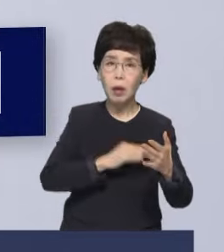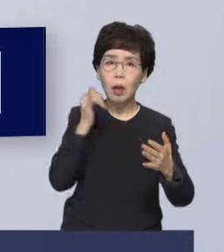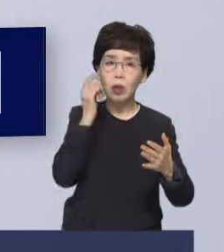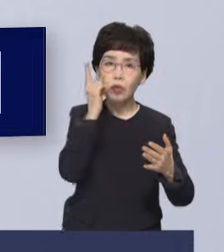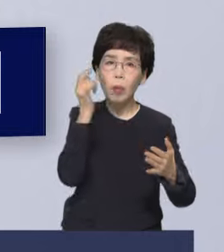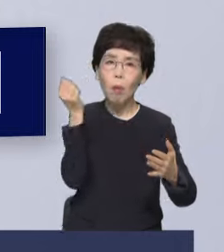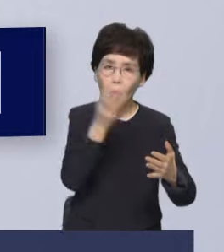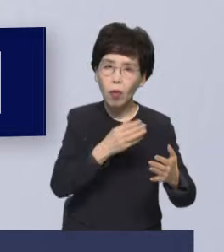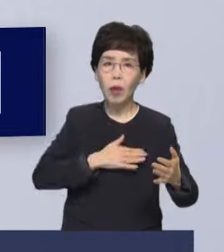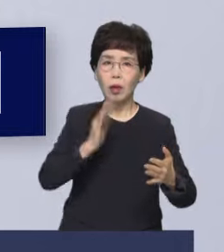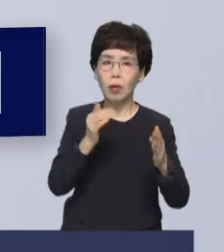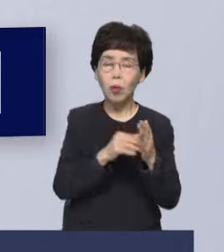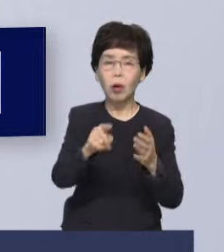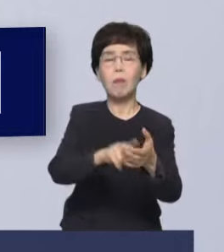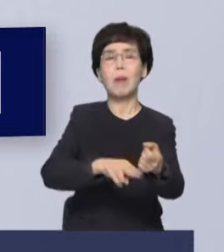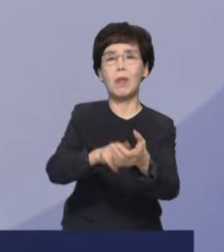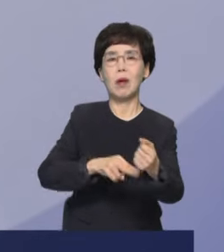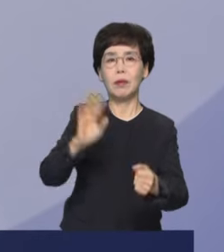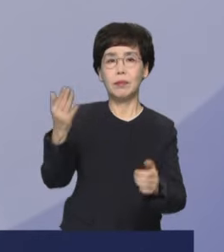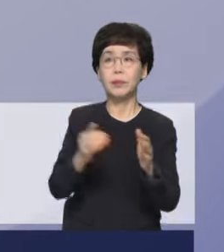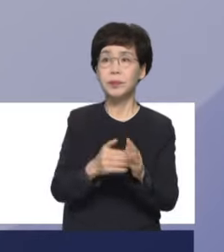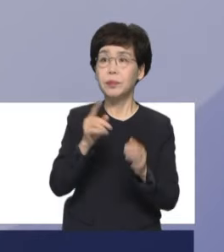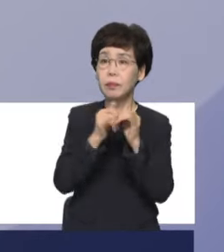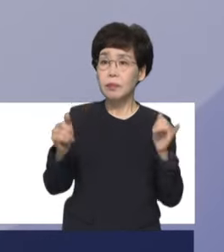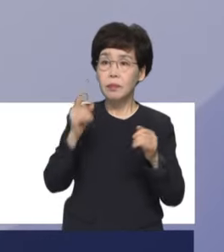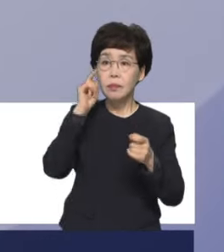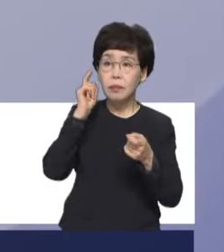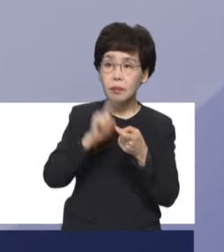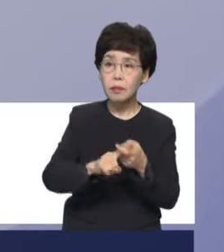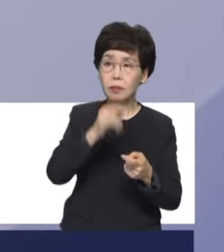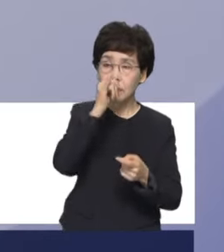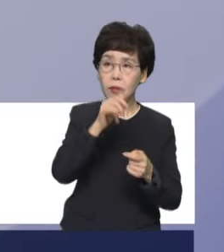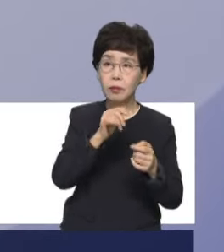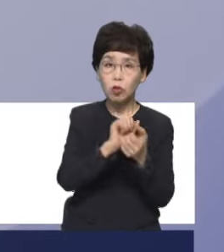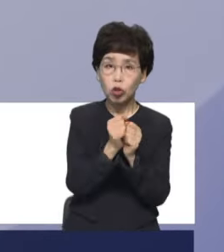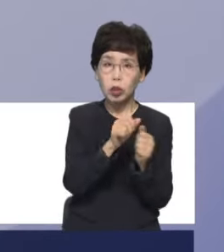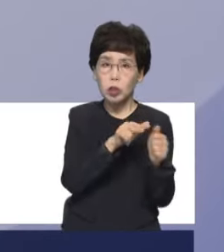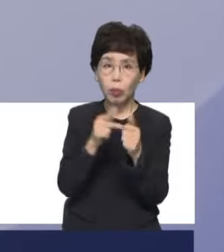판매한 겁니다.